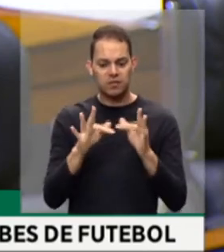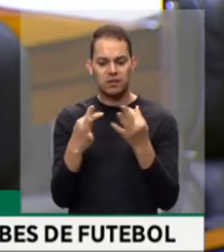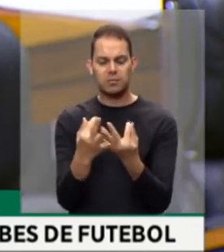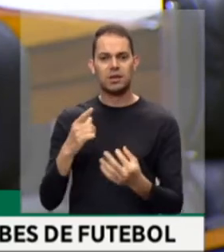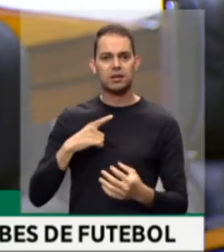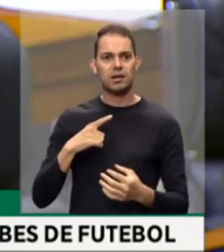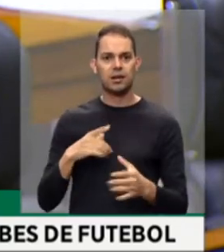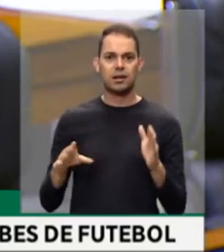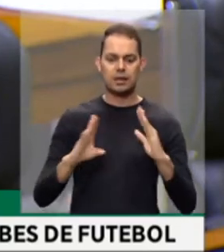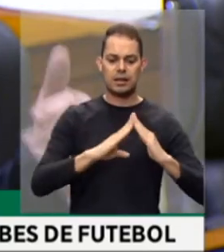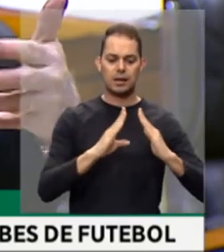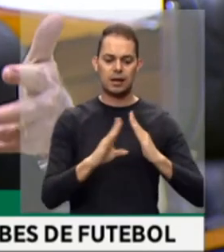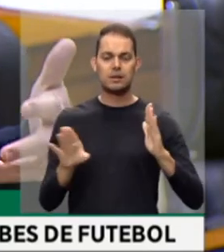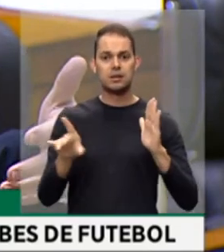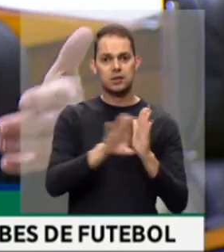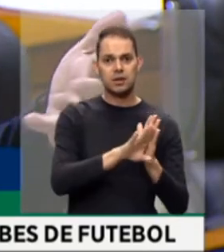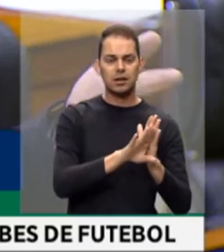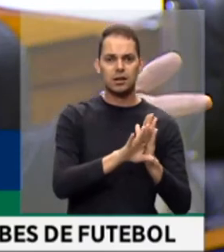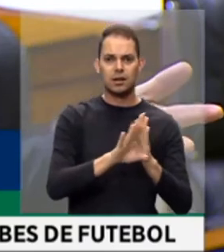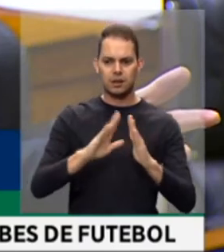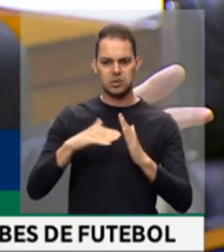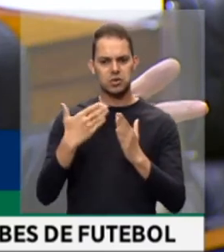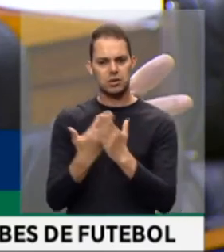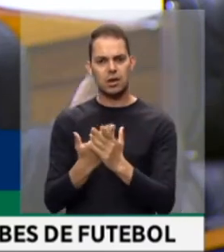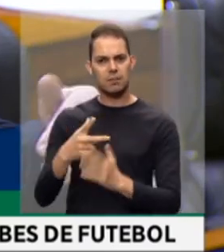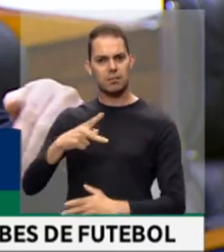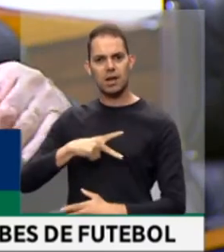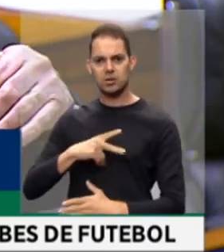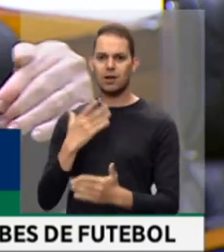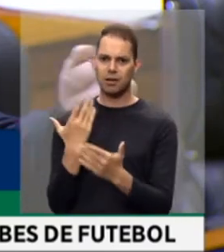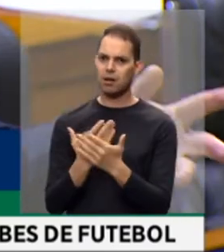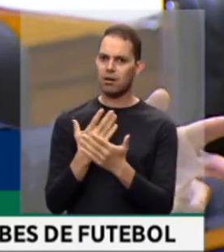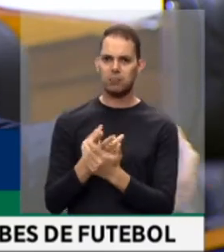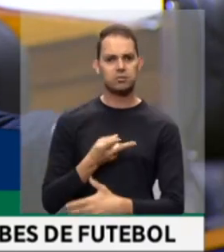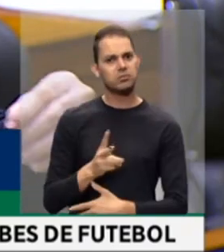DER. V.EXA. É PAI, TODOS AQUI SOMOS, TEMOS FAMÍLIA. A GENTE CHEGA EM CASA E VÊ ... QUE AS ESCOLAS PARTICULARES TÊM